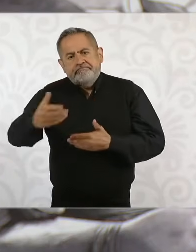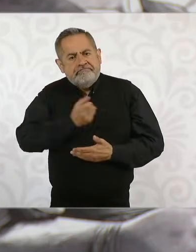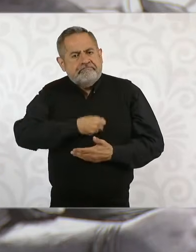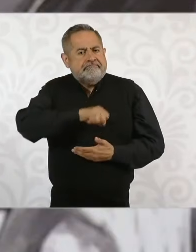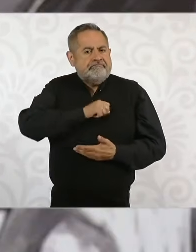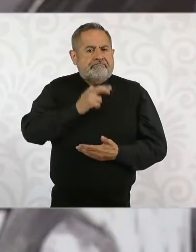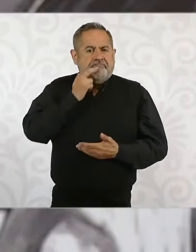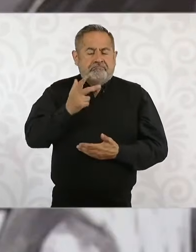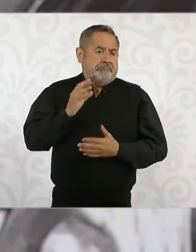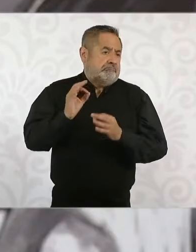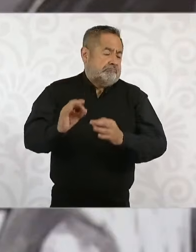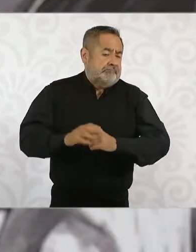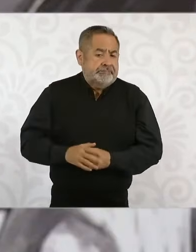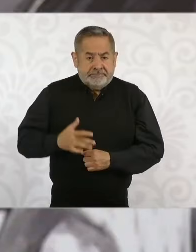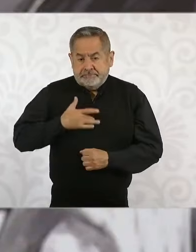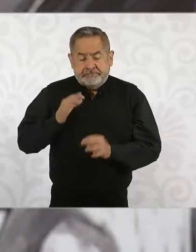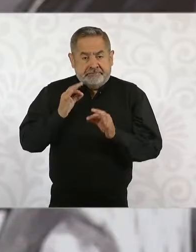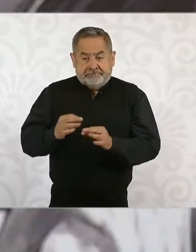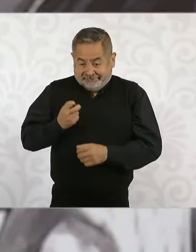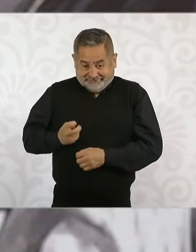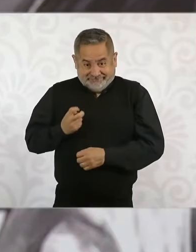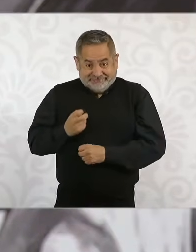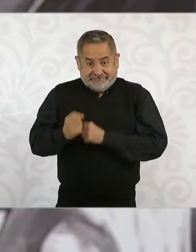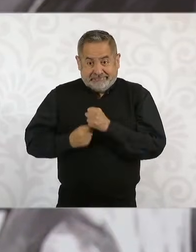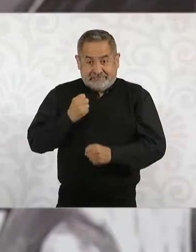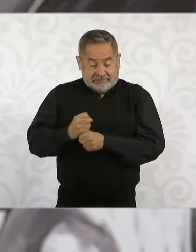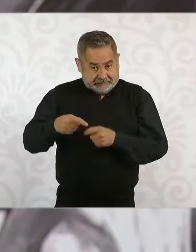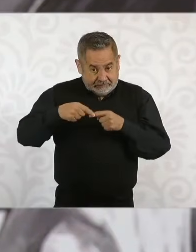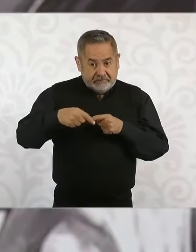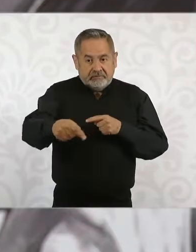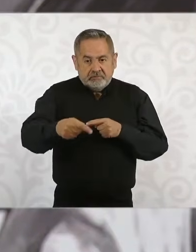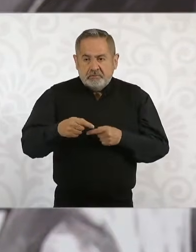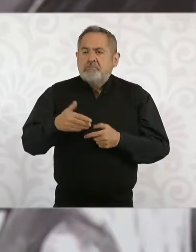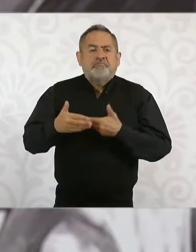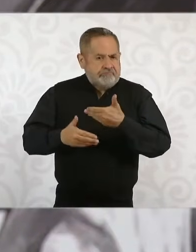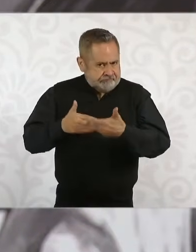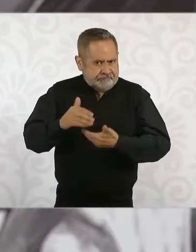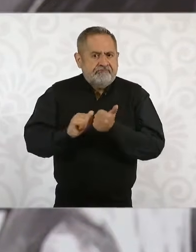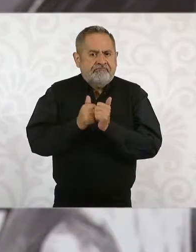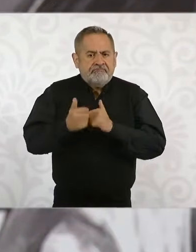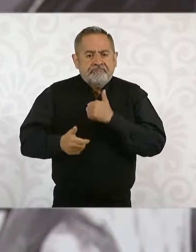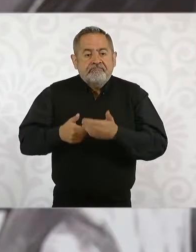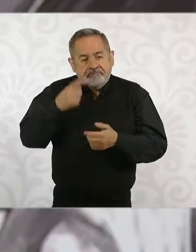compartir con ustedes que este año estaremos dando pasos significativos en la investigación clínica